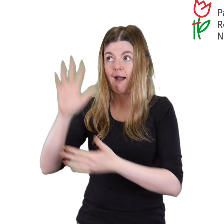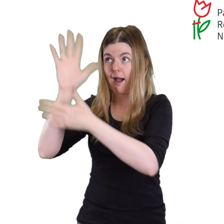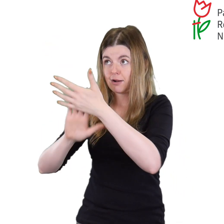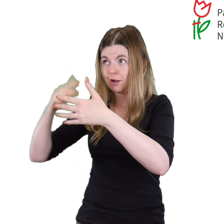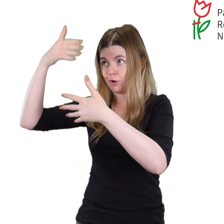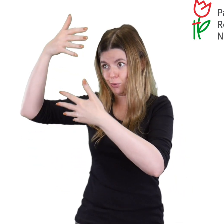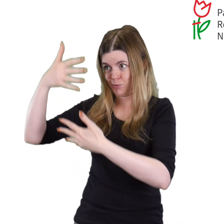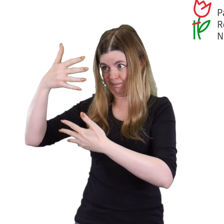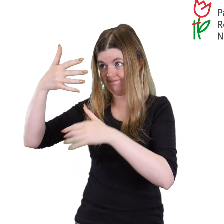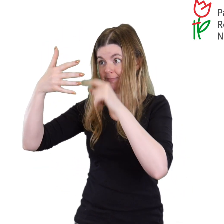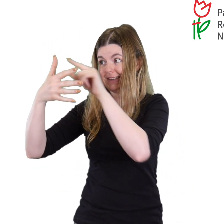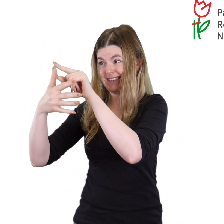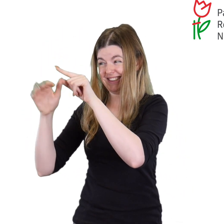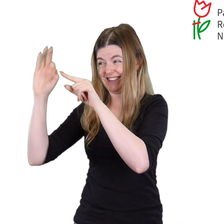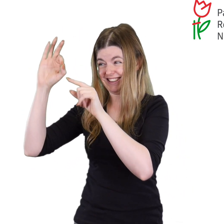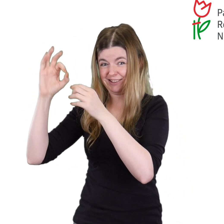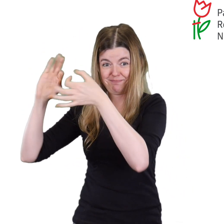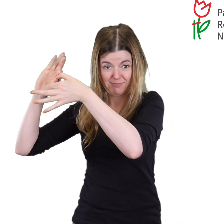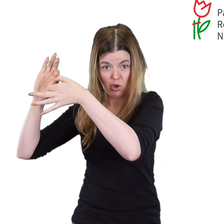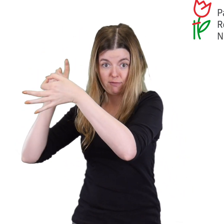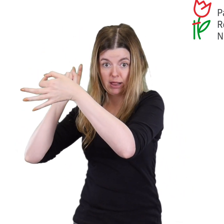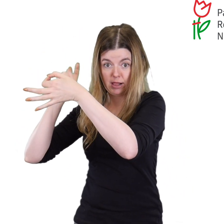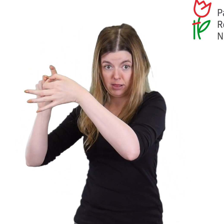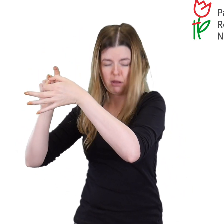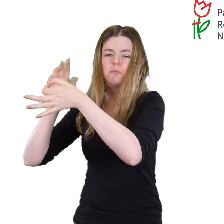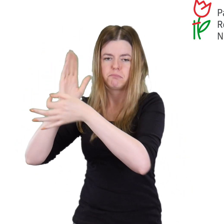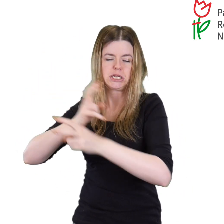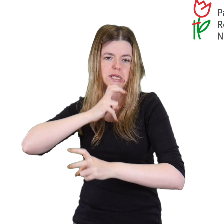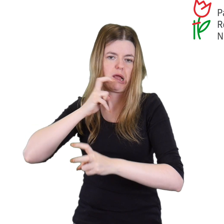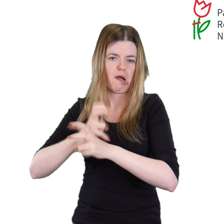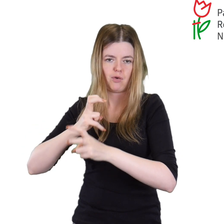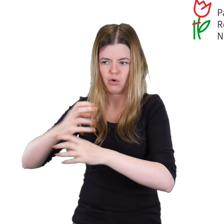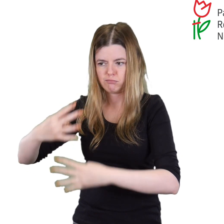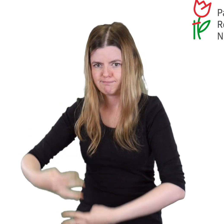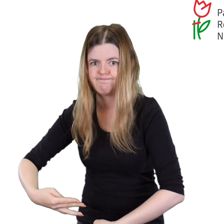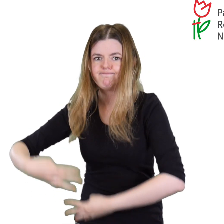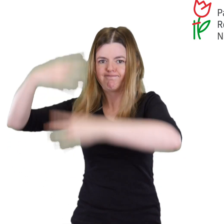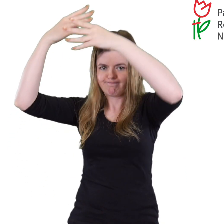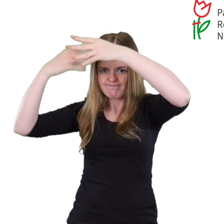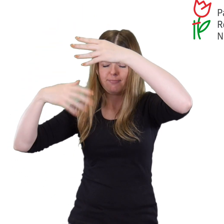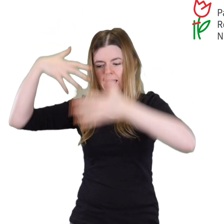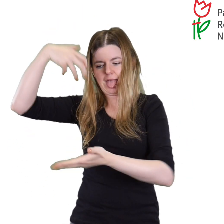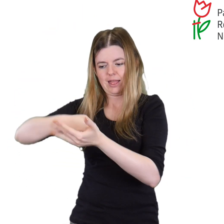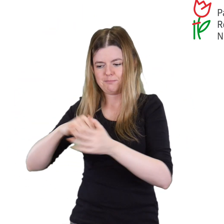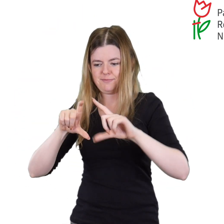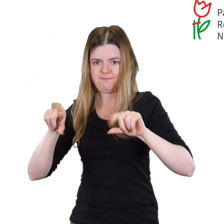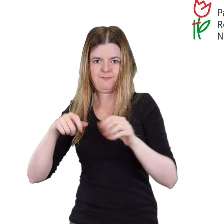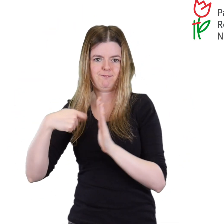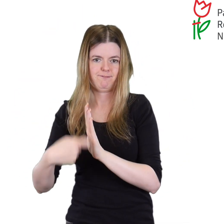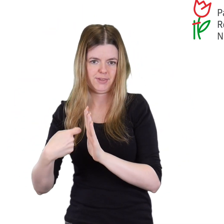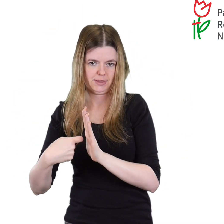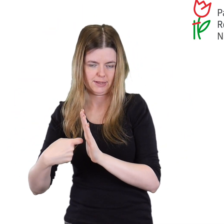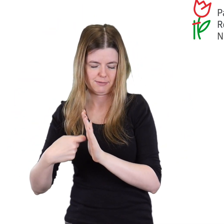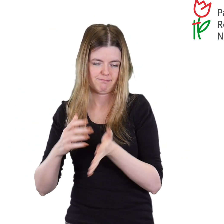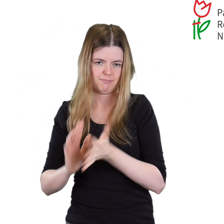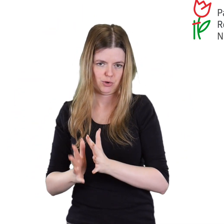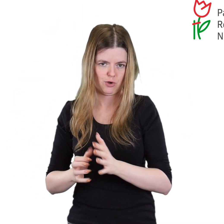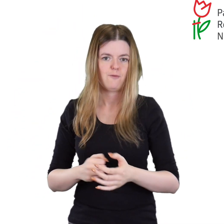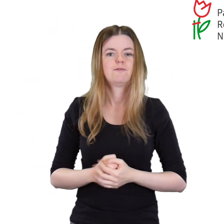Kliknij, a artykuł przewinie się do tłumaczenia.